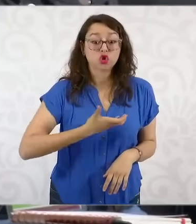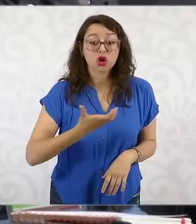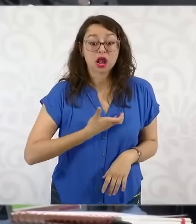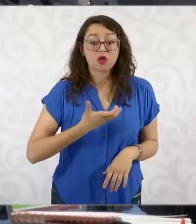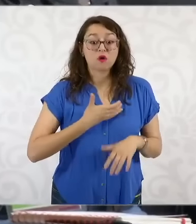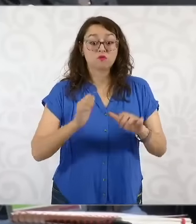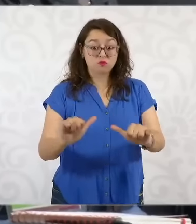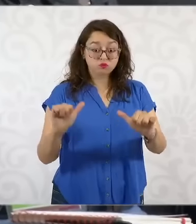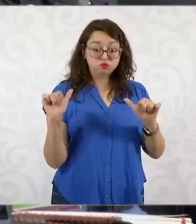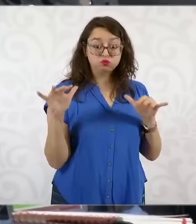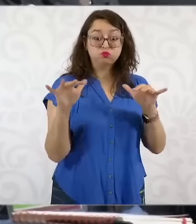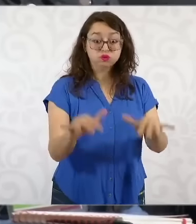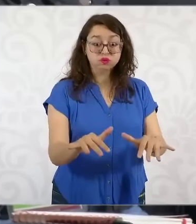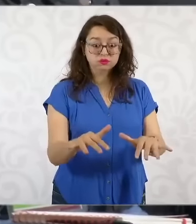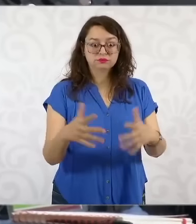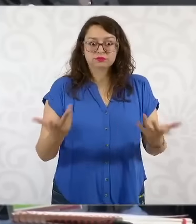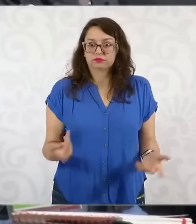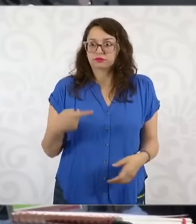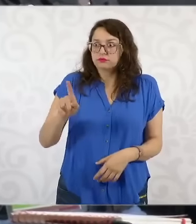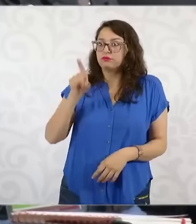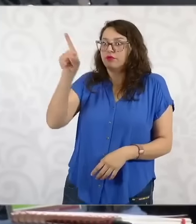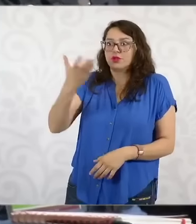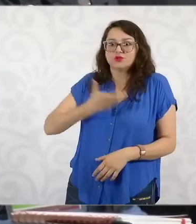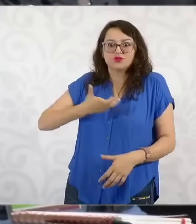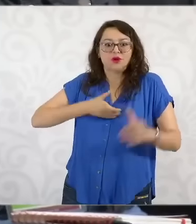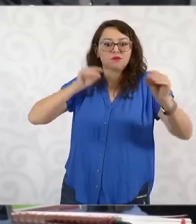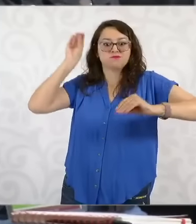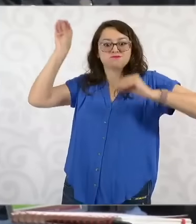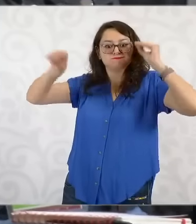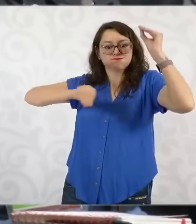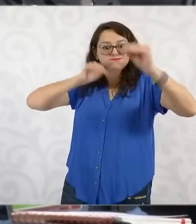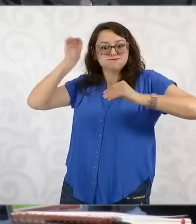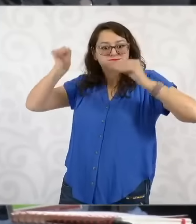llegar al Zócalo de la Ciudad de México. Ya hemos visto que se están preparando el pues